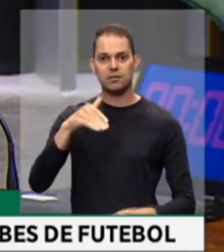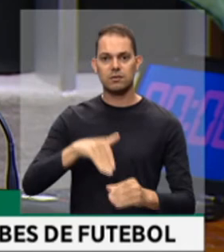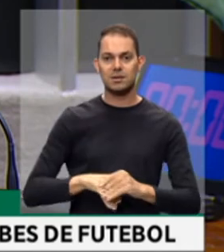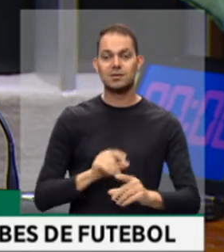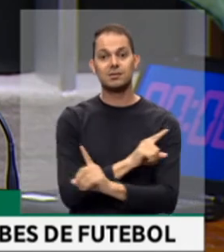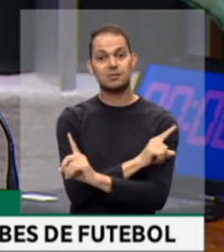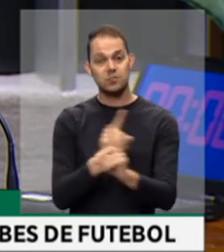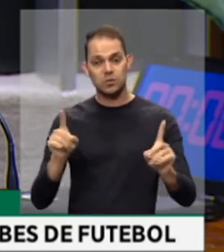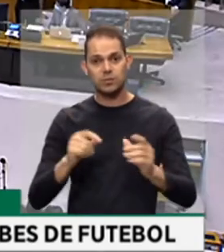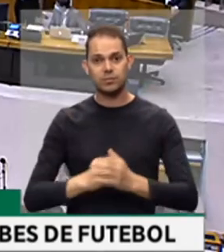[DEPUTADO]: SENHOR PRESIDENTE, O PSD, PRESIDENTE.